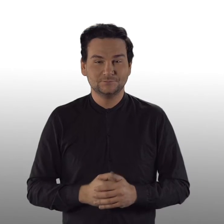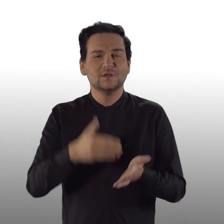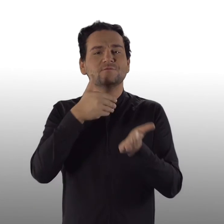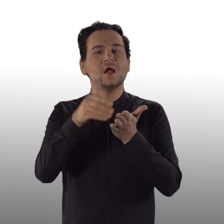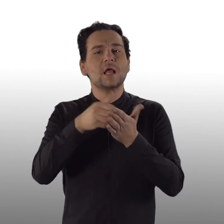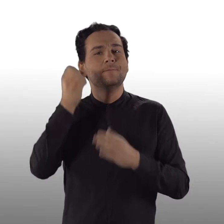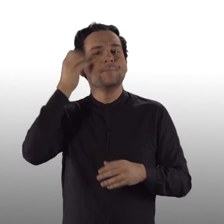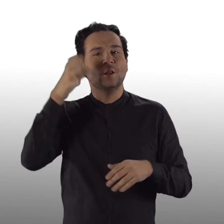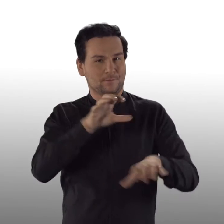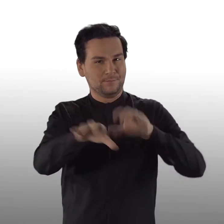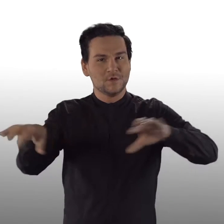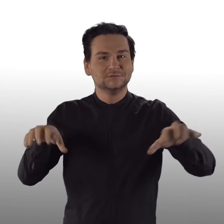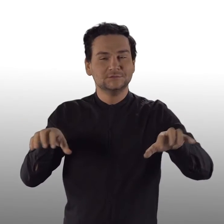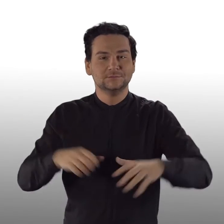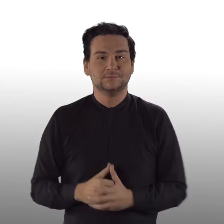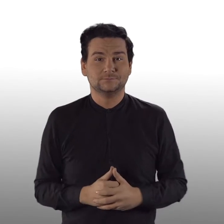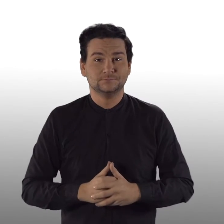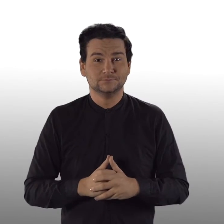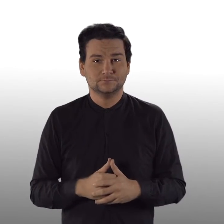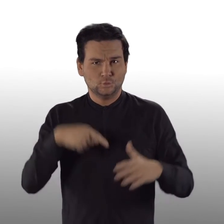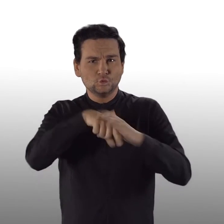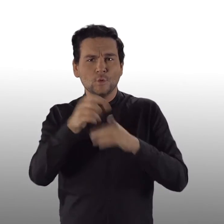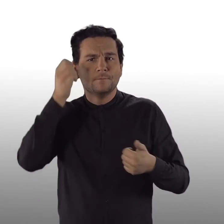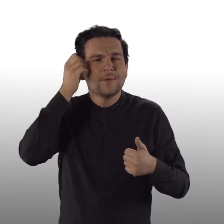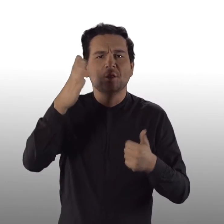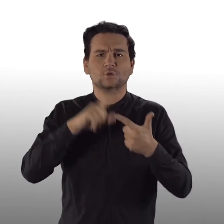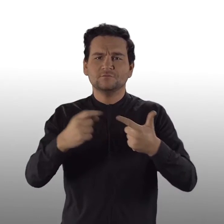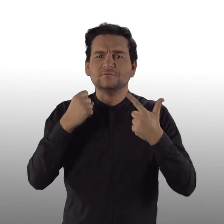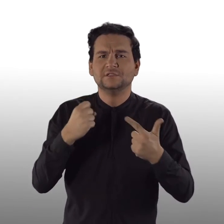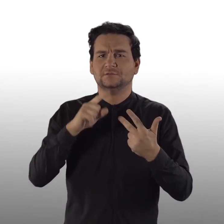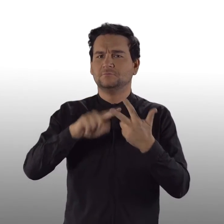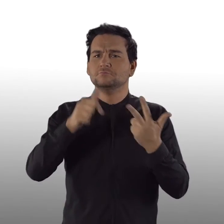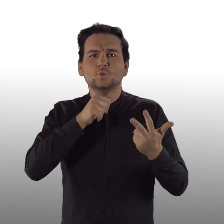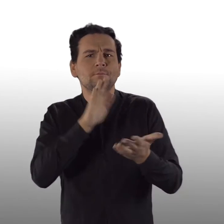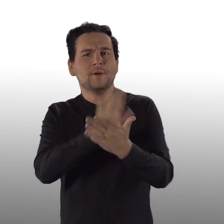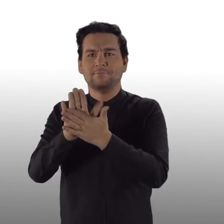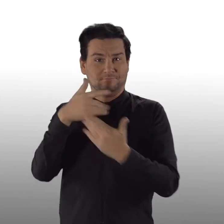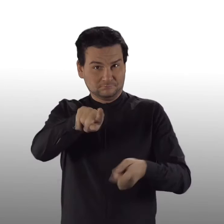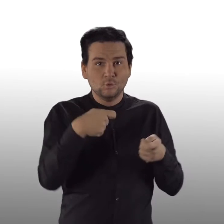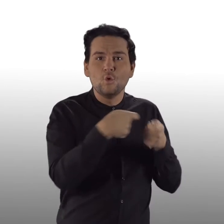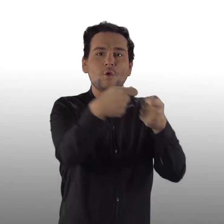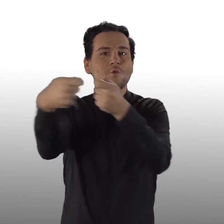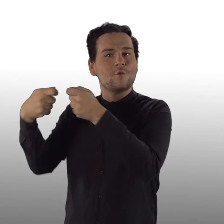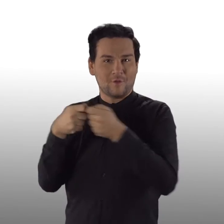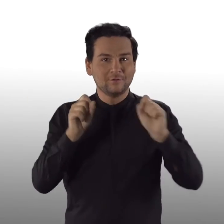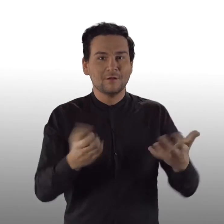Weiterbildungsbörse Bildung macht fit, hält jung und schafft Kontakte.